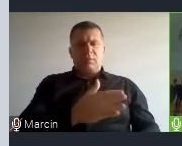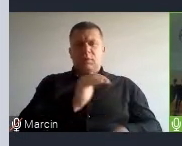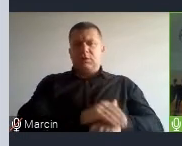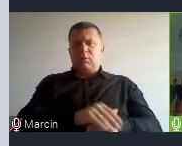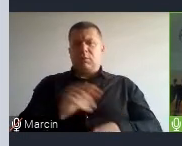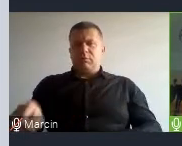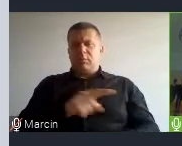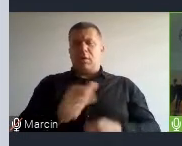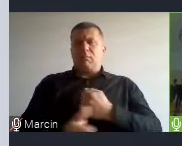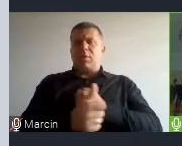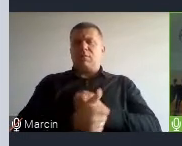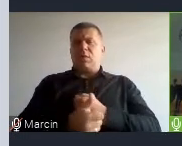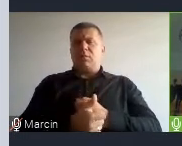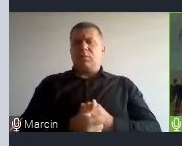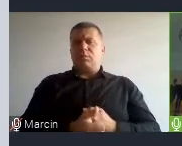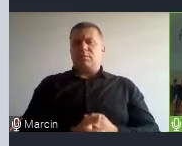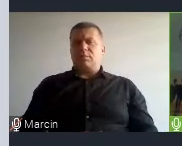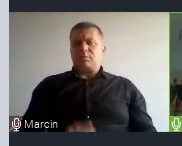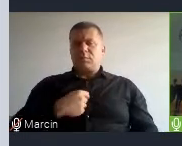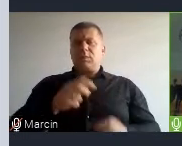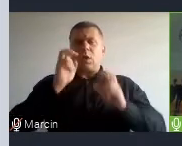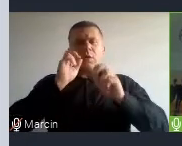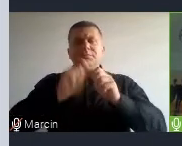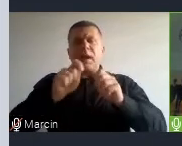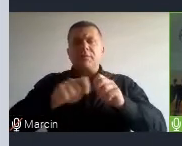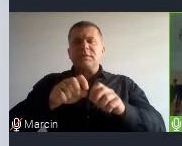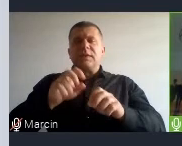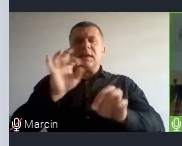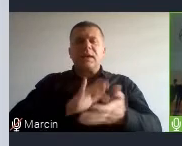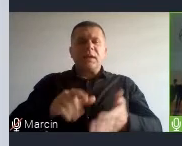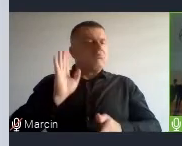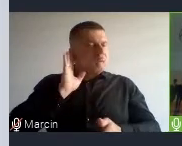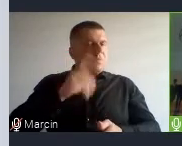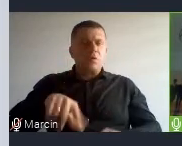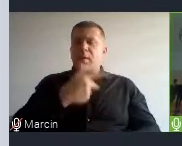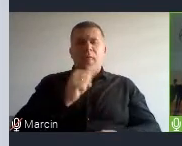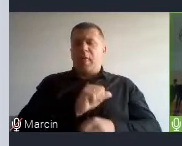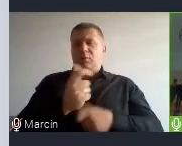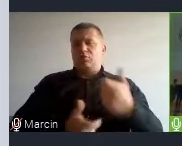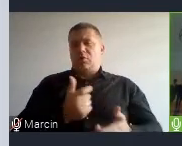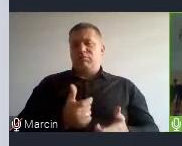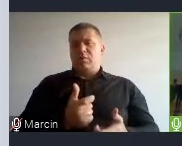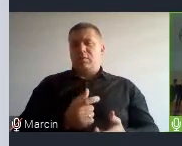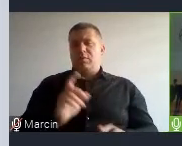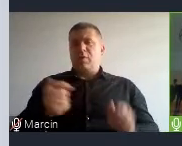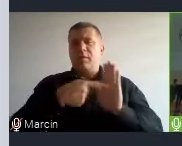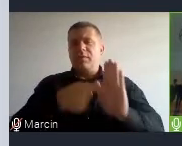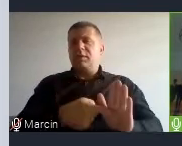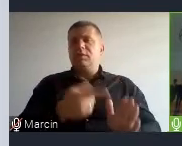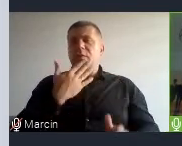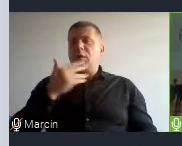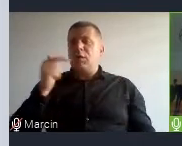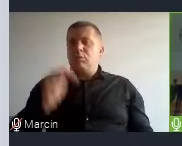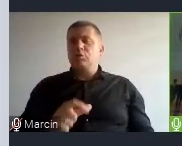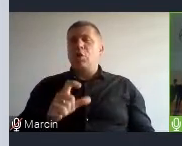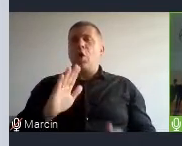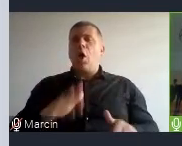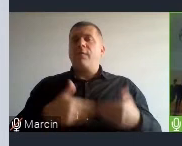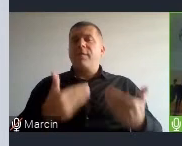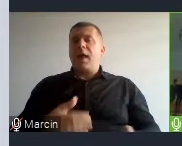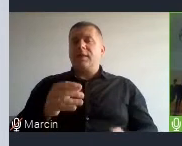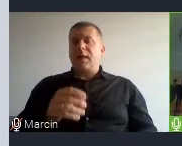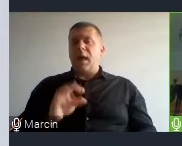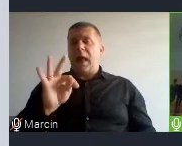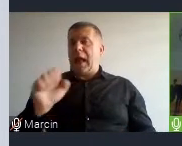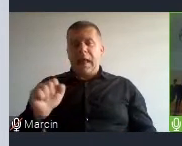A to powoduje, że rozeznanie rynku nie jest zrobione, bo wytyczne kwalifikowalności mówią, że mam mieć oferty, a nie ofertę.